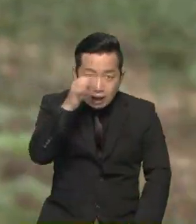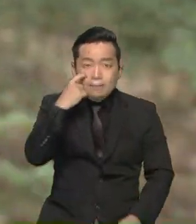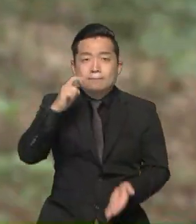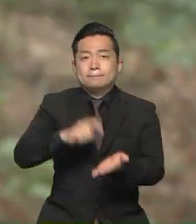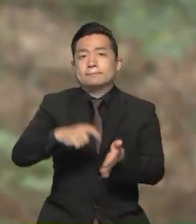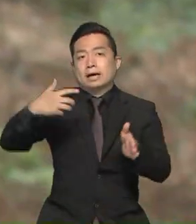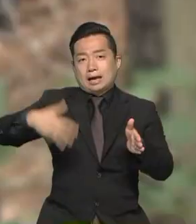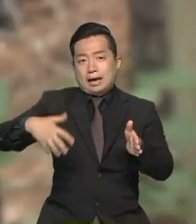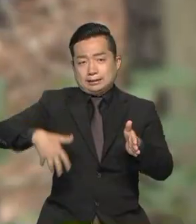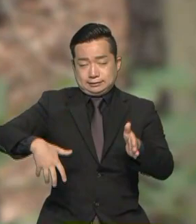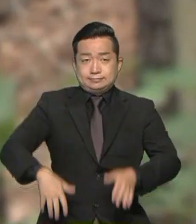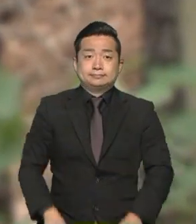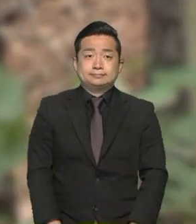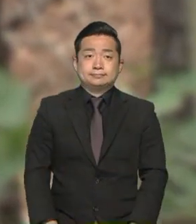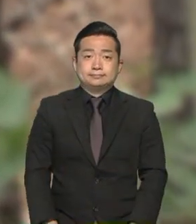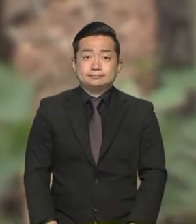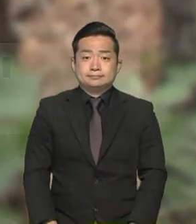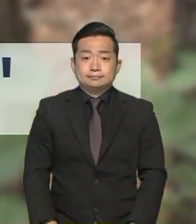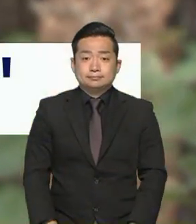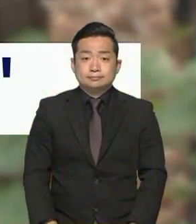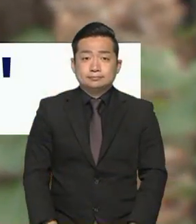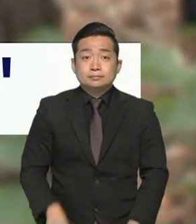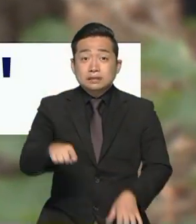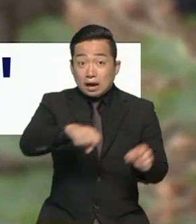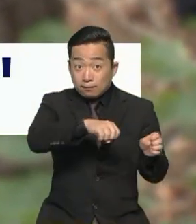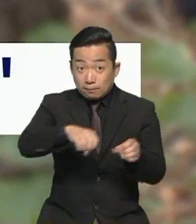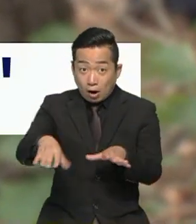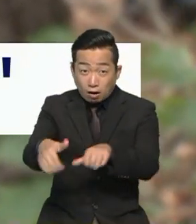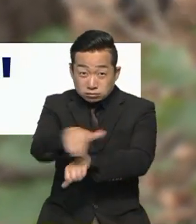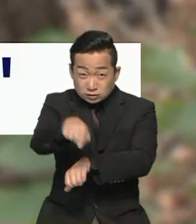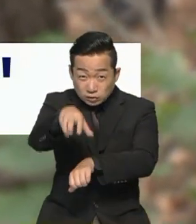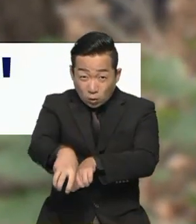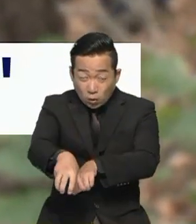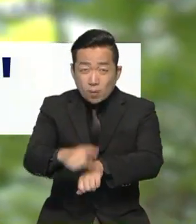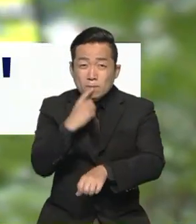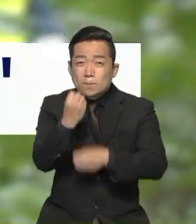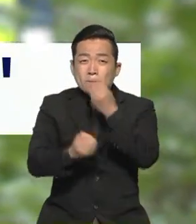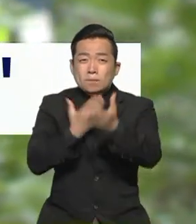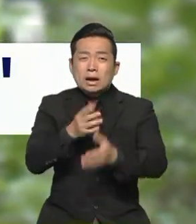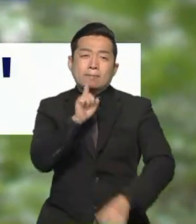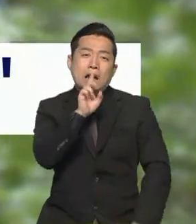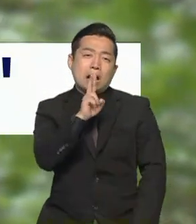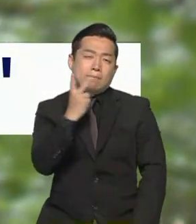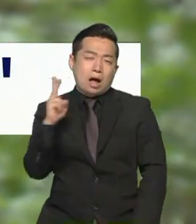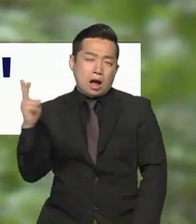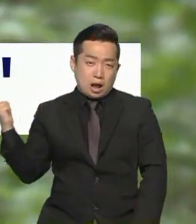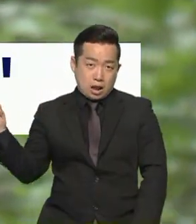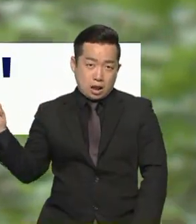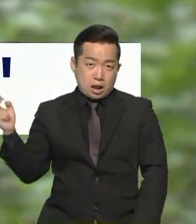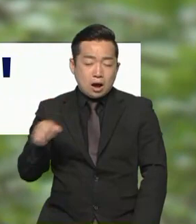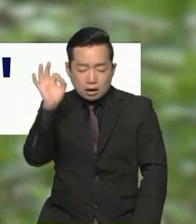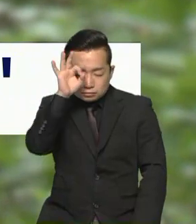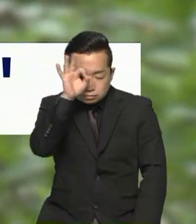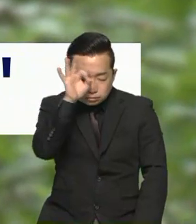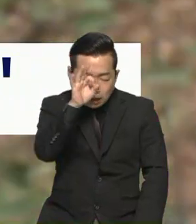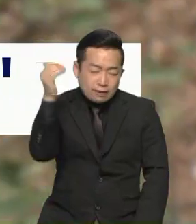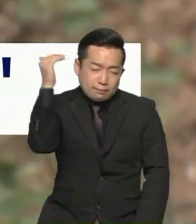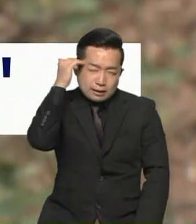철수했습니다. 시신 유기 장소에 대한 B 씨의 진술이 수차례 번복되면서 수색에 차질이 빚어졌던 것으로 전해졌습니다.